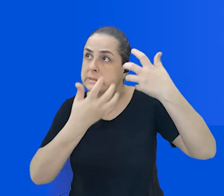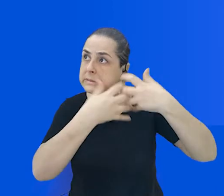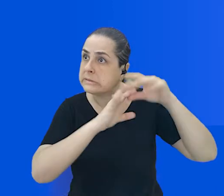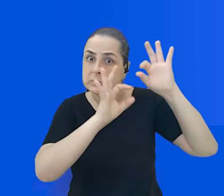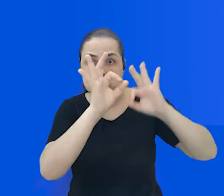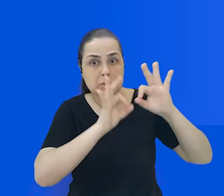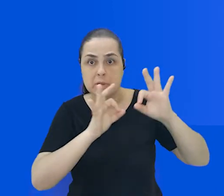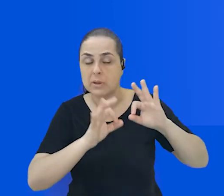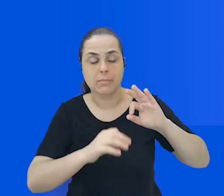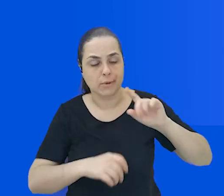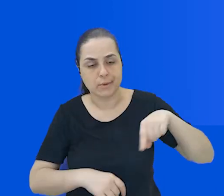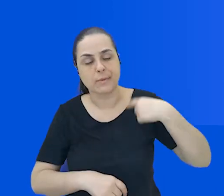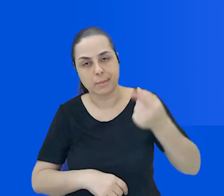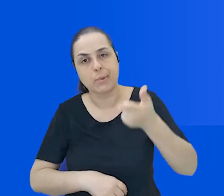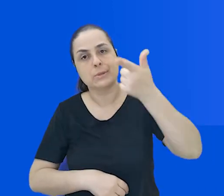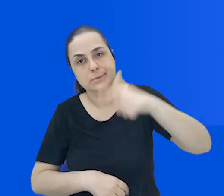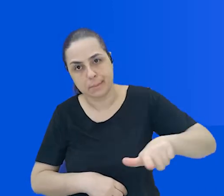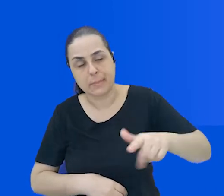E as emoções estão aí para nos mostrar isso.